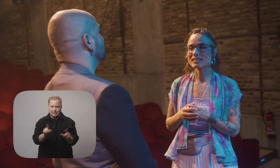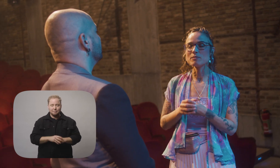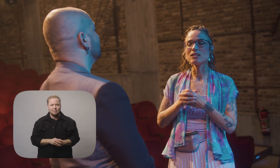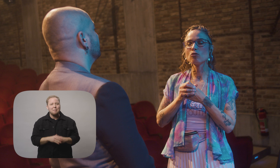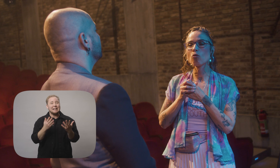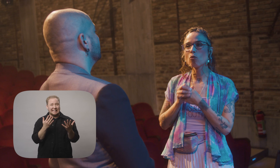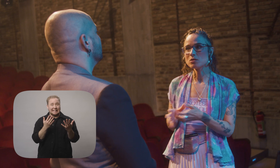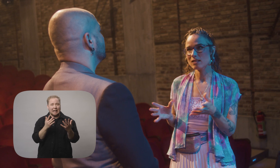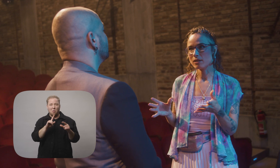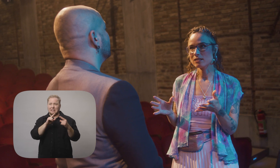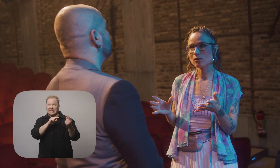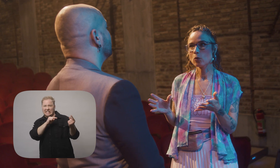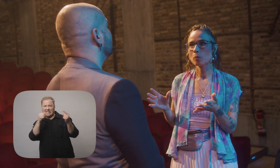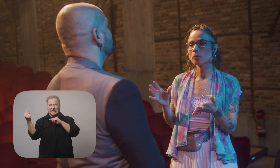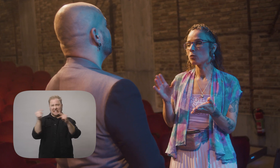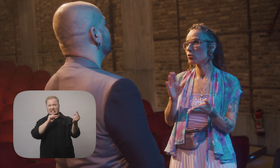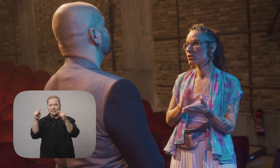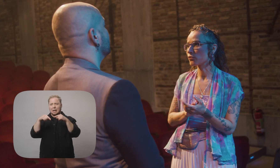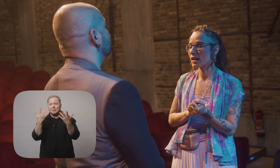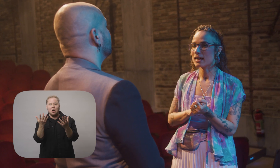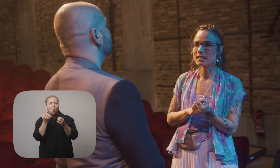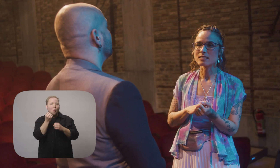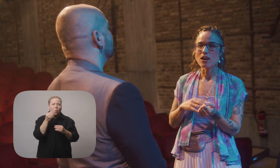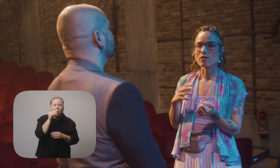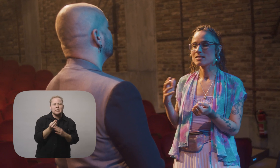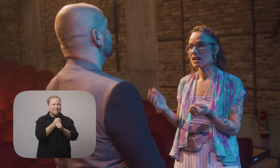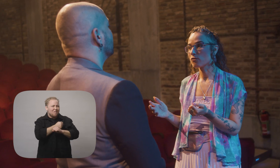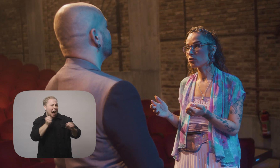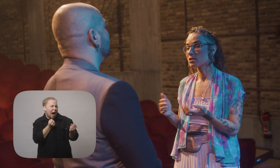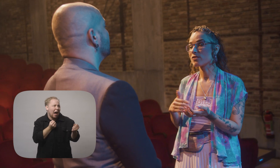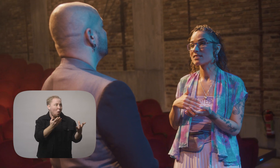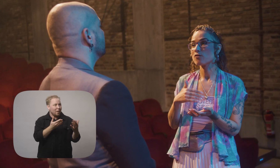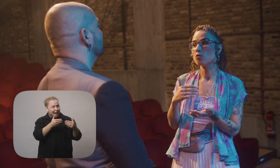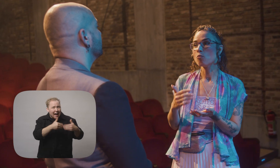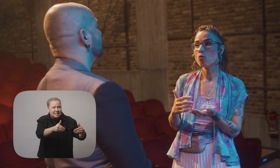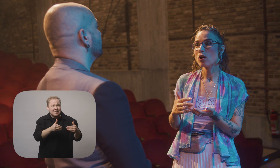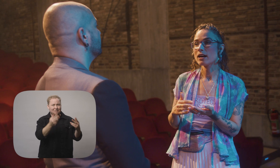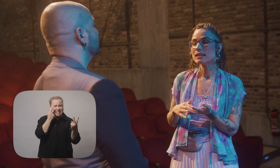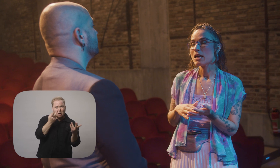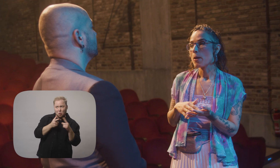Es gibt ja eine große Debatte darum, um Kunstfreiheit. Was darf Kunst? Was darf Humor?